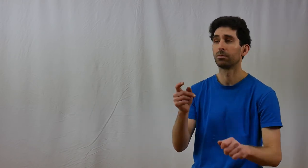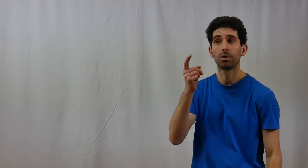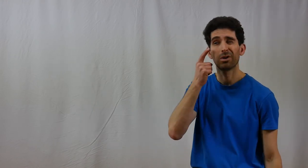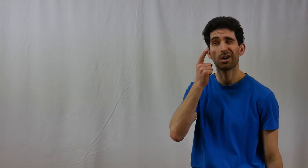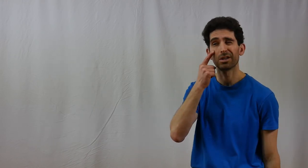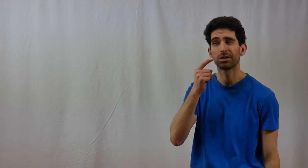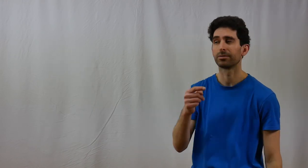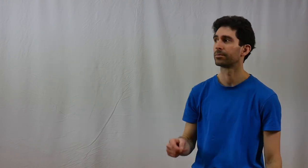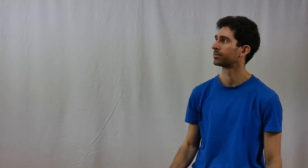Regarde.